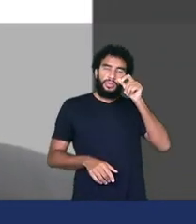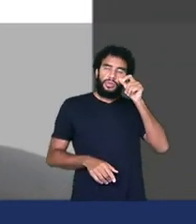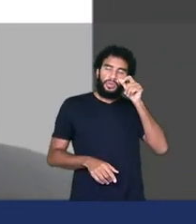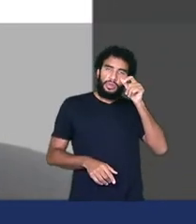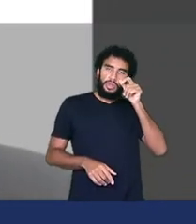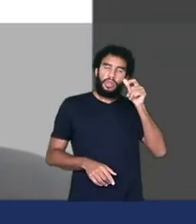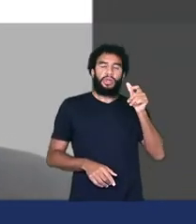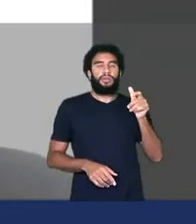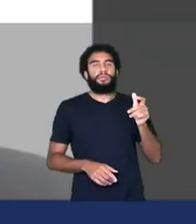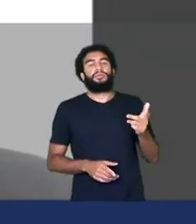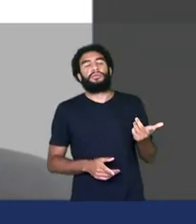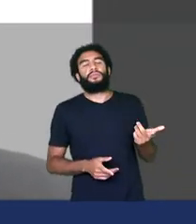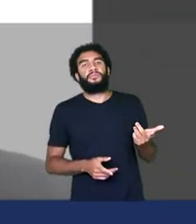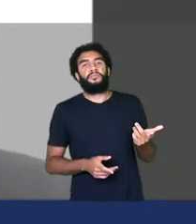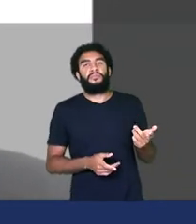COMO CIDADÃO, E NÃO OS INTERESSES ECONÔMICOS DAS